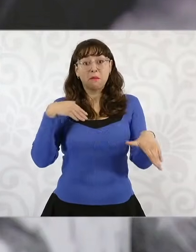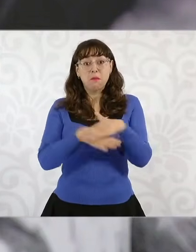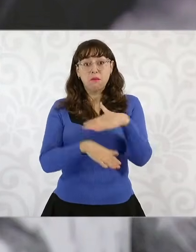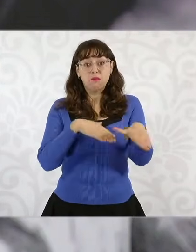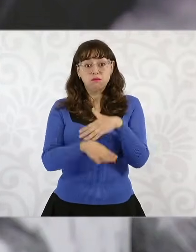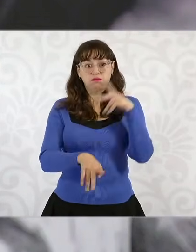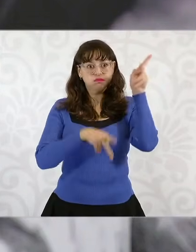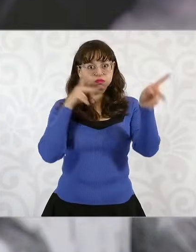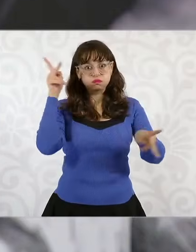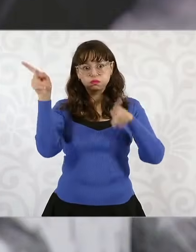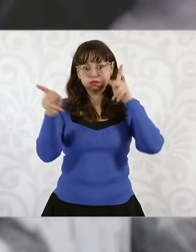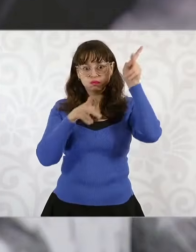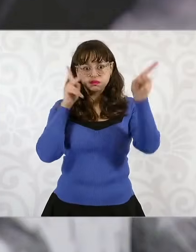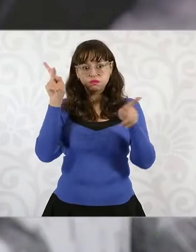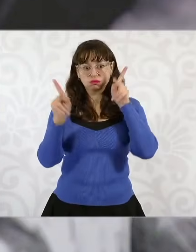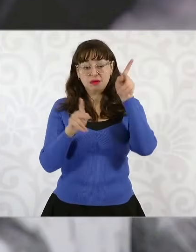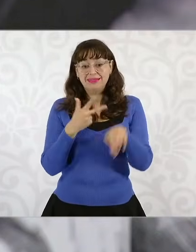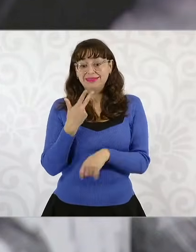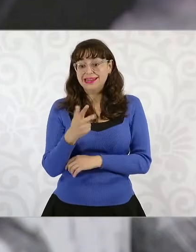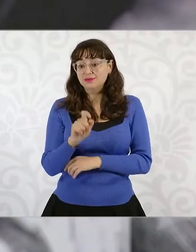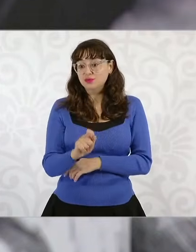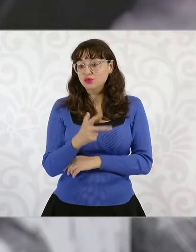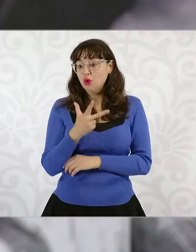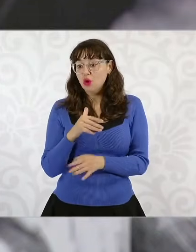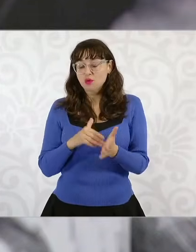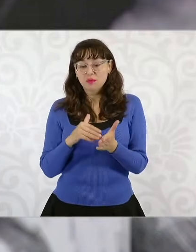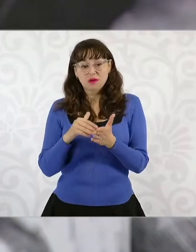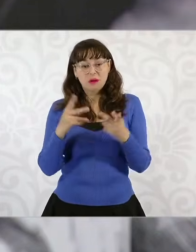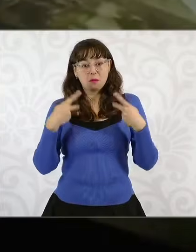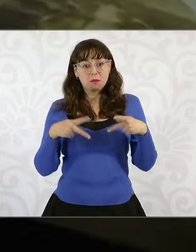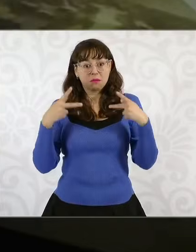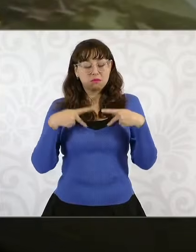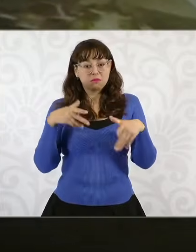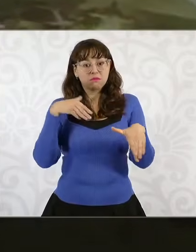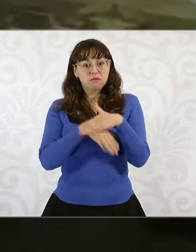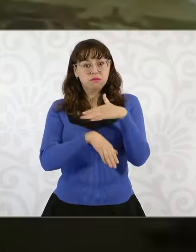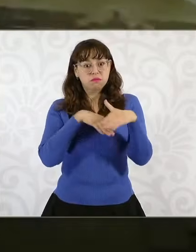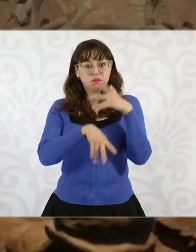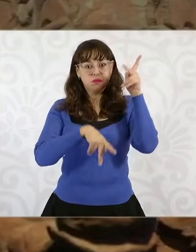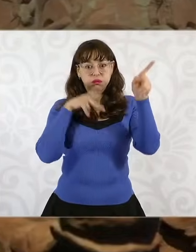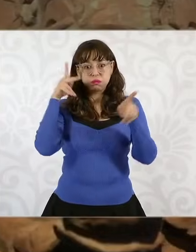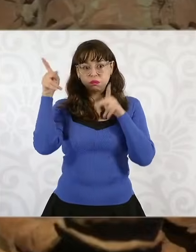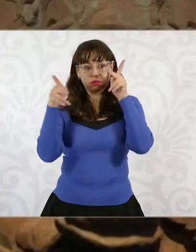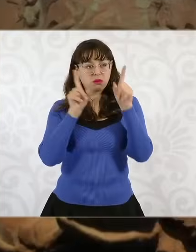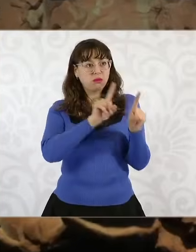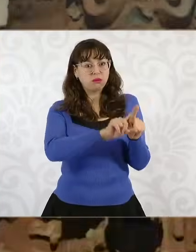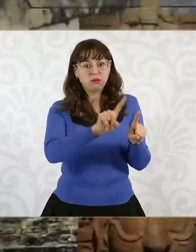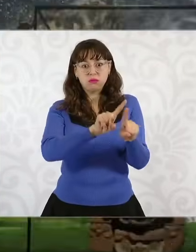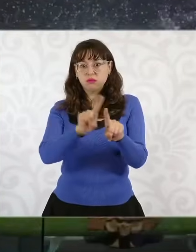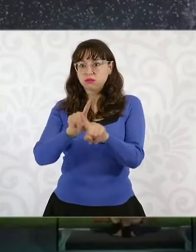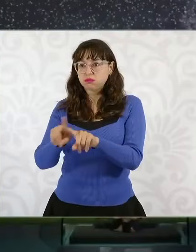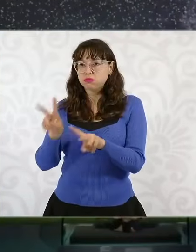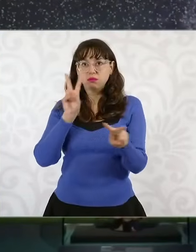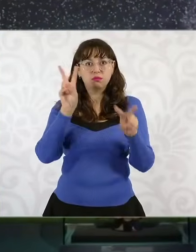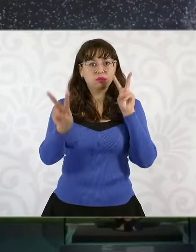8 millones de visitantes que han podido disfrutar de la grandeza de los pueblos